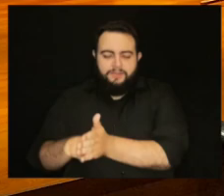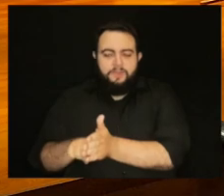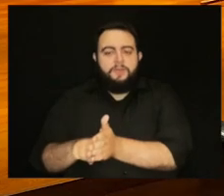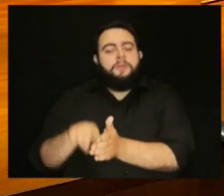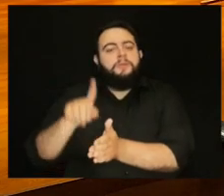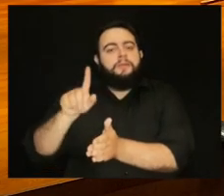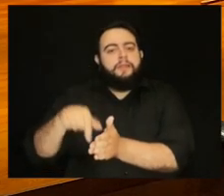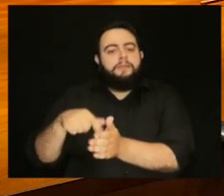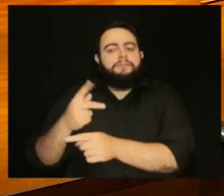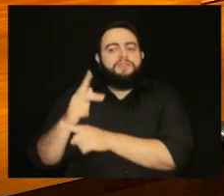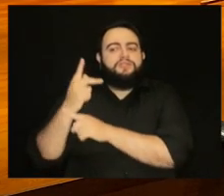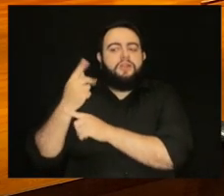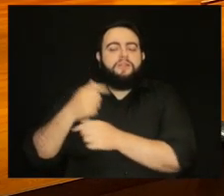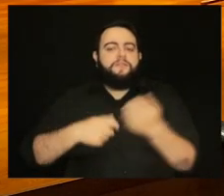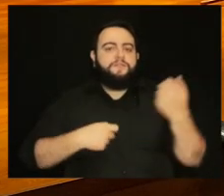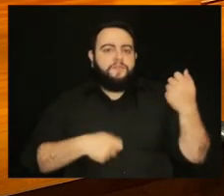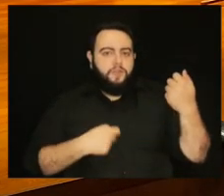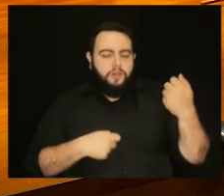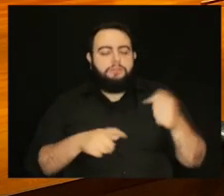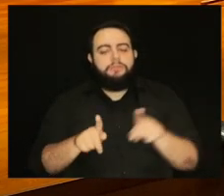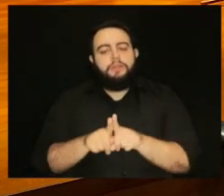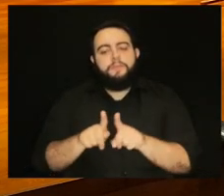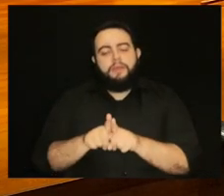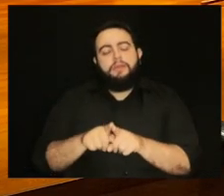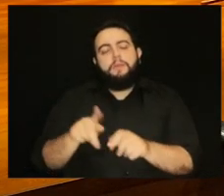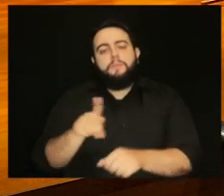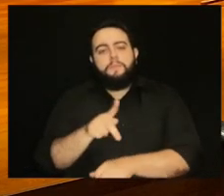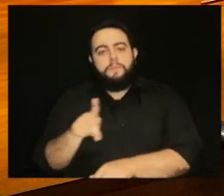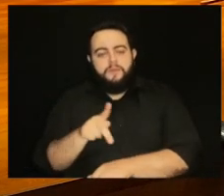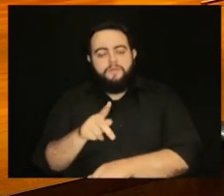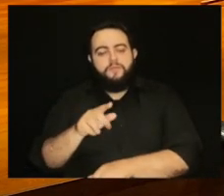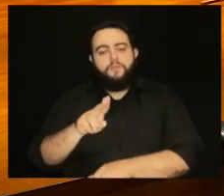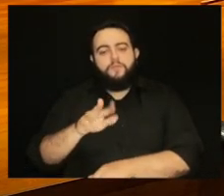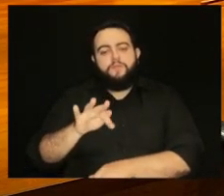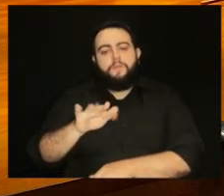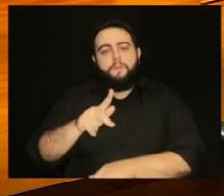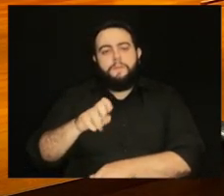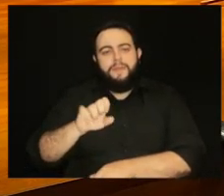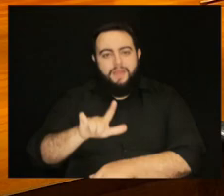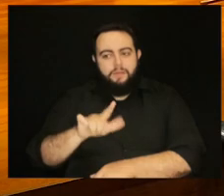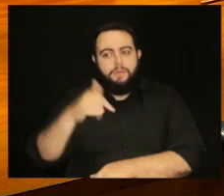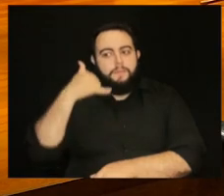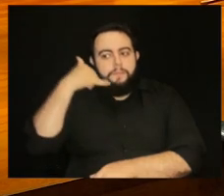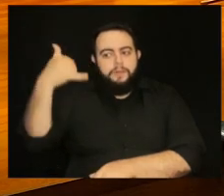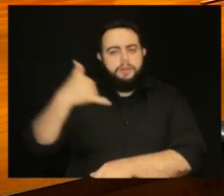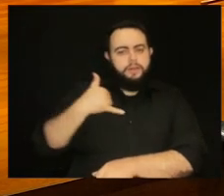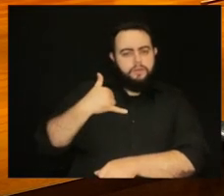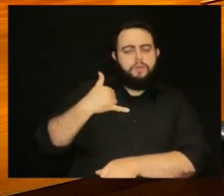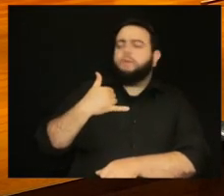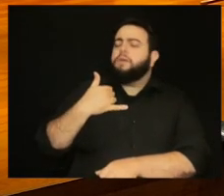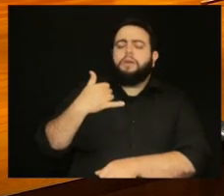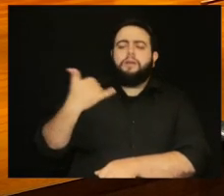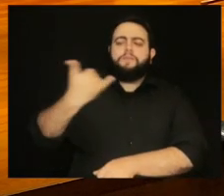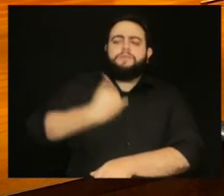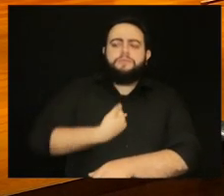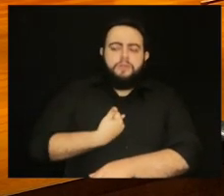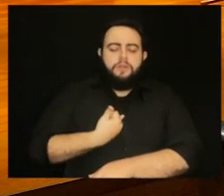violão, professor da UFPEL, me liga, ele nem mandou um WhatsApp nem nada, ele me ligou e disse: "Arthur, teu